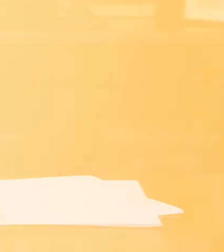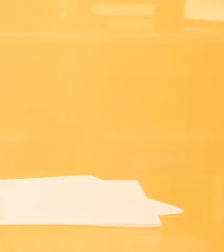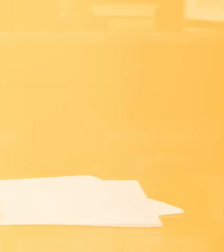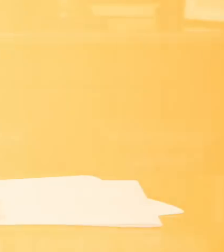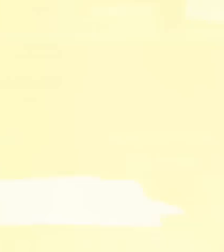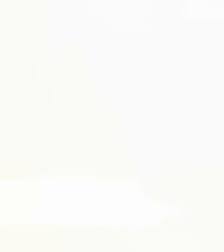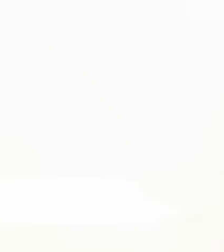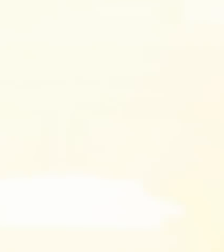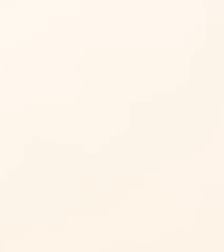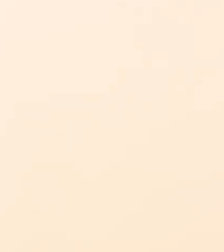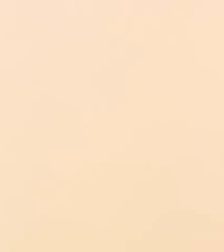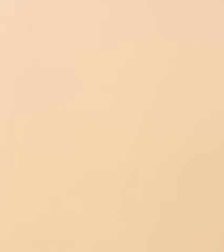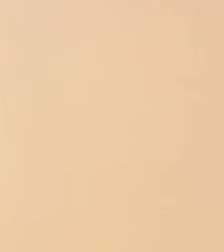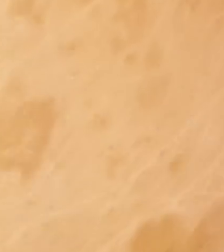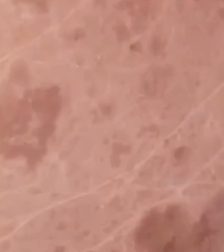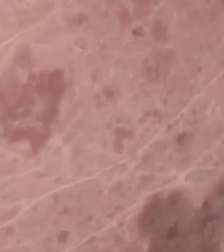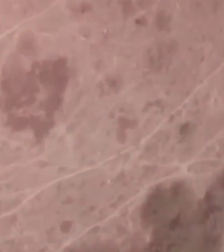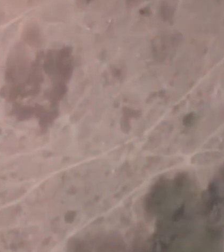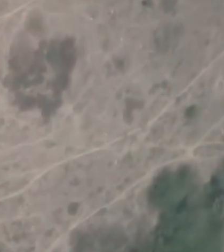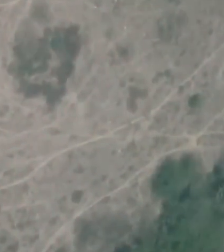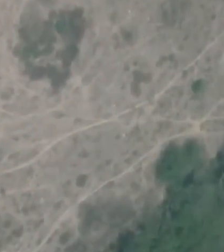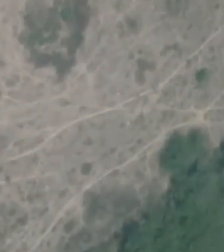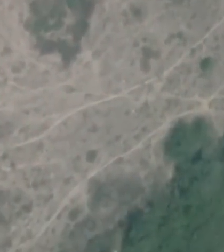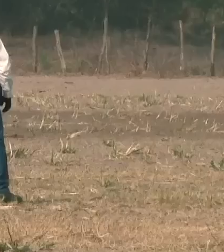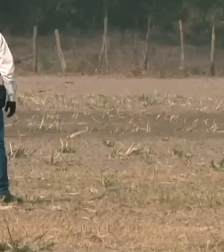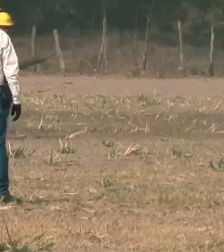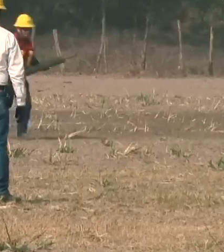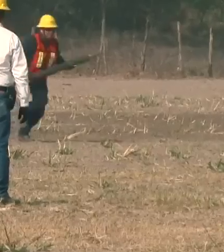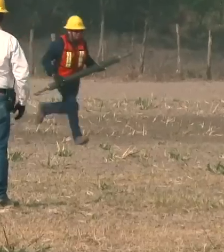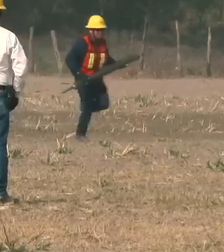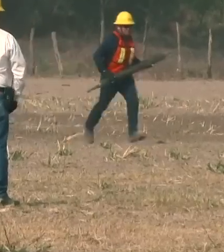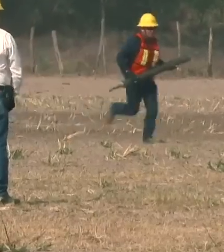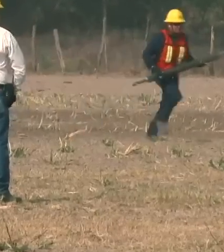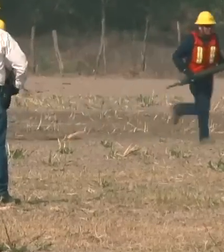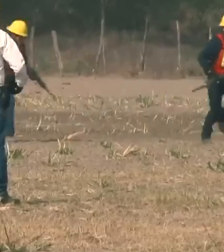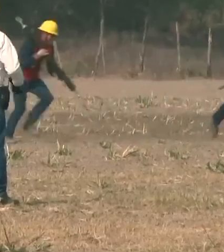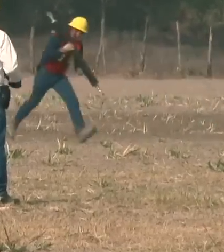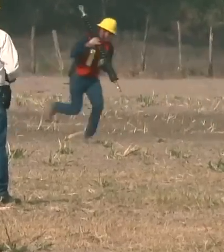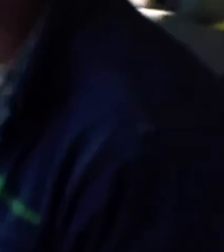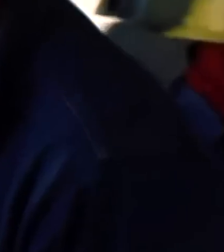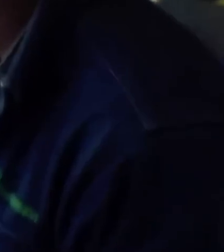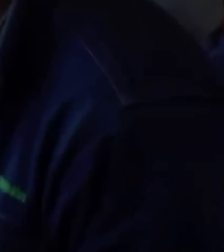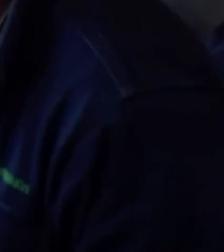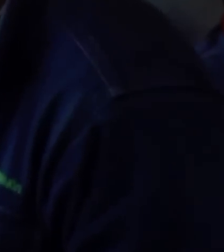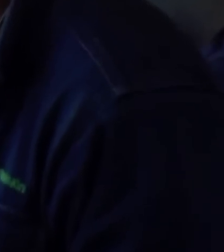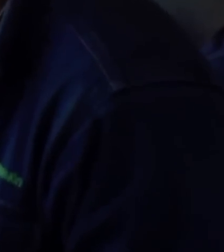permitirán que se cumpla con el plan México ya que se tendrá mayor disponibilidad de energía